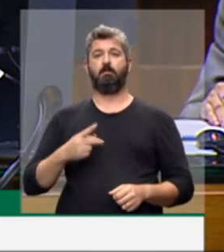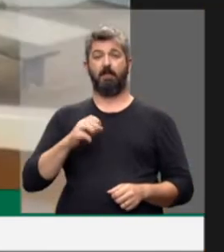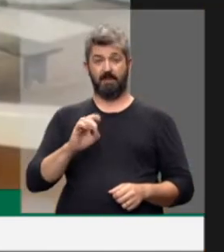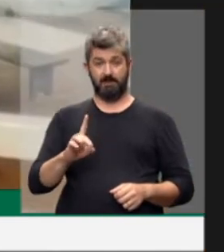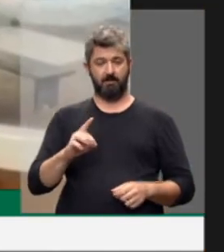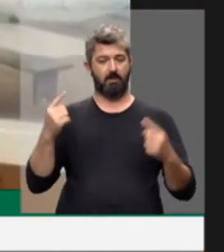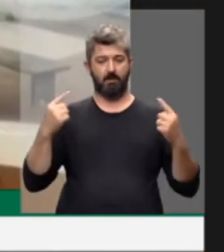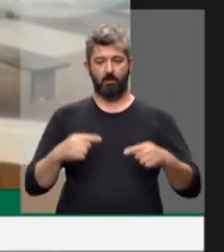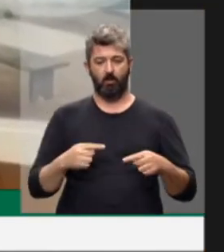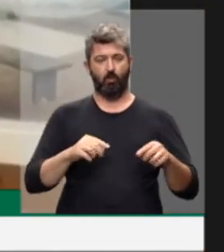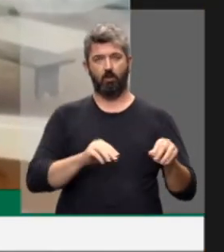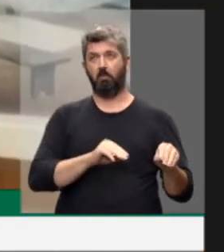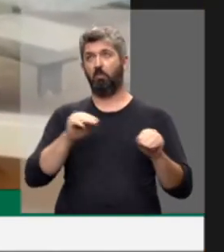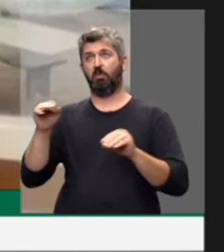PP COMO VOTA O MDB?